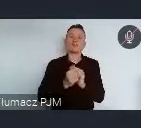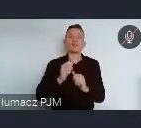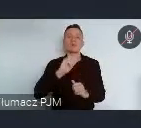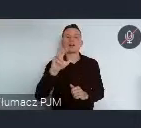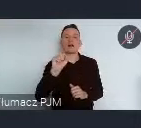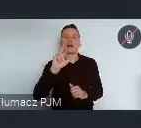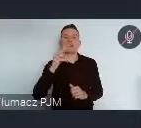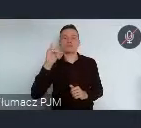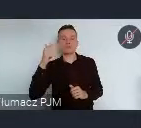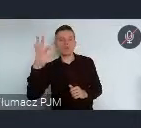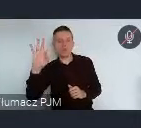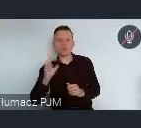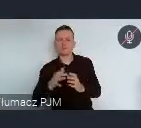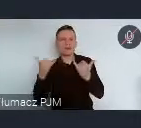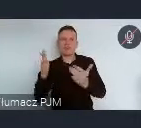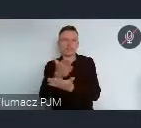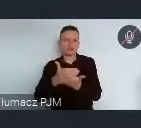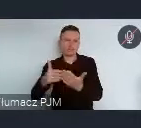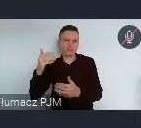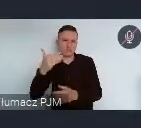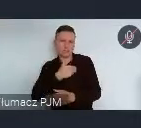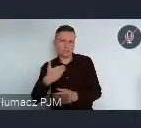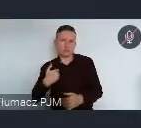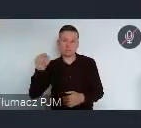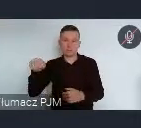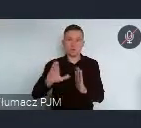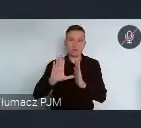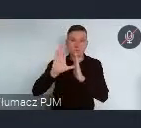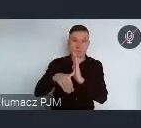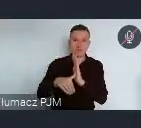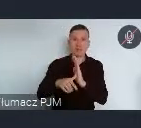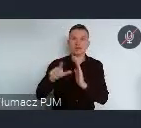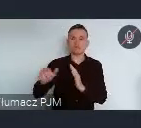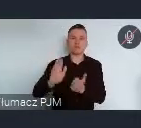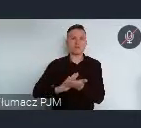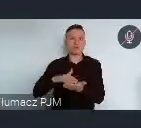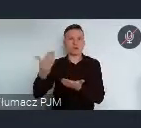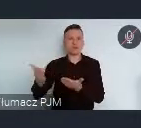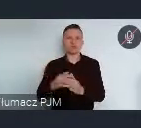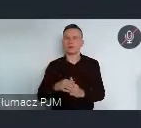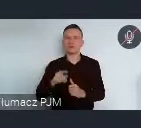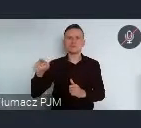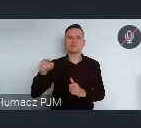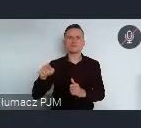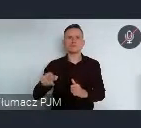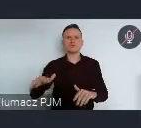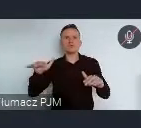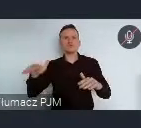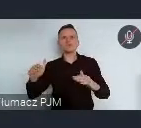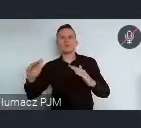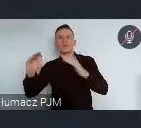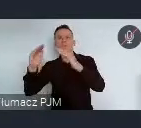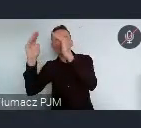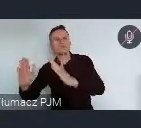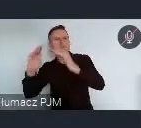gdzie to miasto nagrodziliśmy za wykorzystanie na dużą skalę w budynkach użyteczności publicznej pomp ciepła,